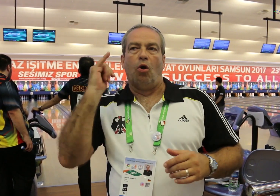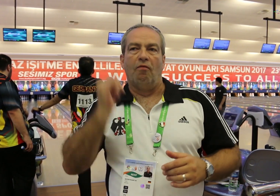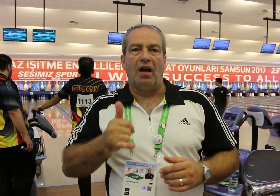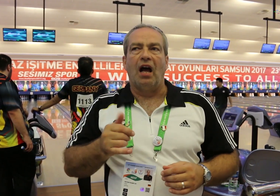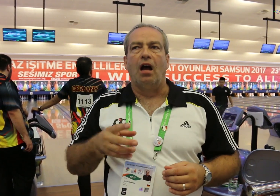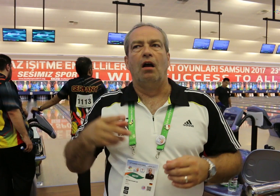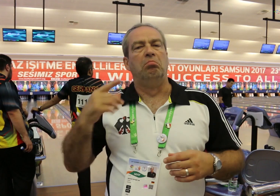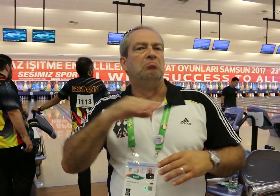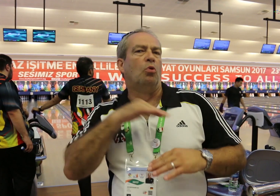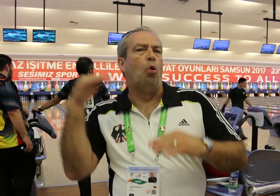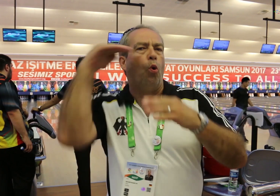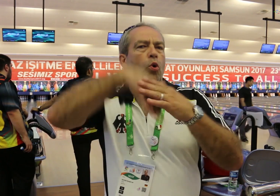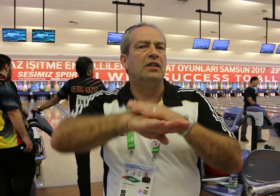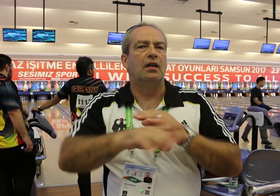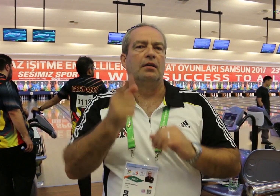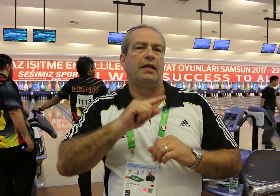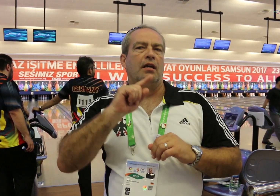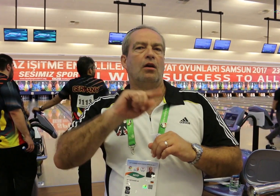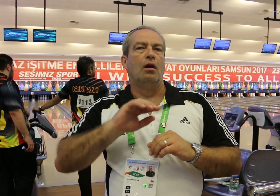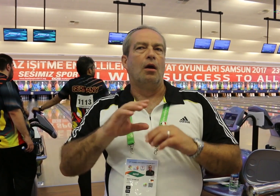Mein Ziel war es, dass sie unter die besten 50 kommen.